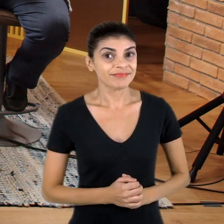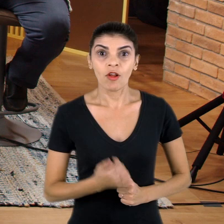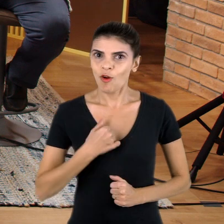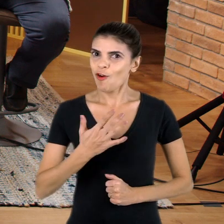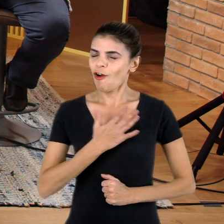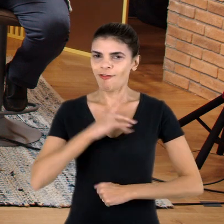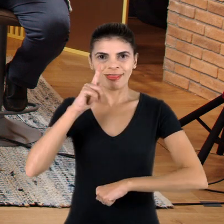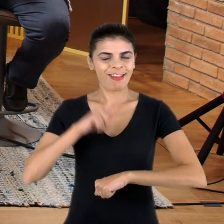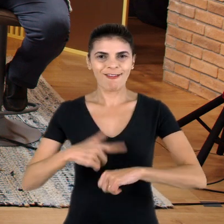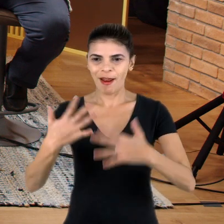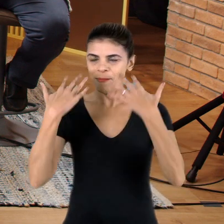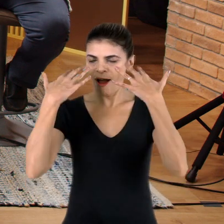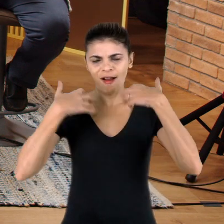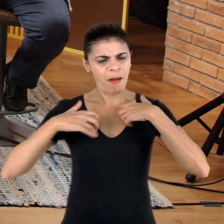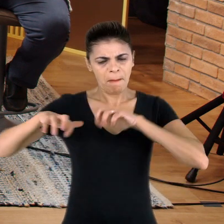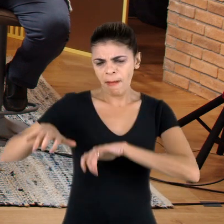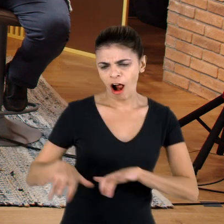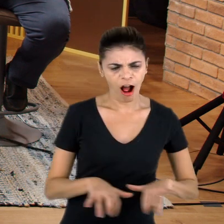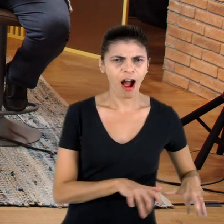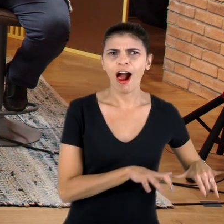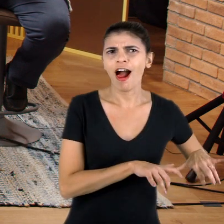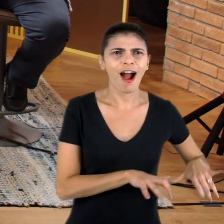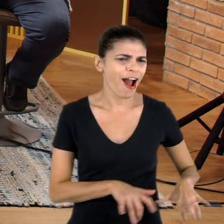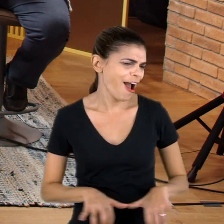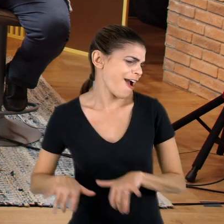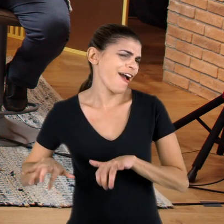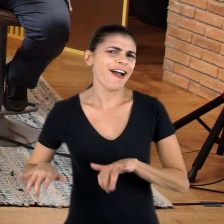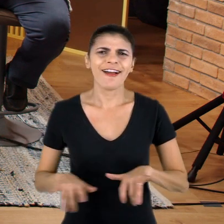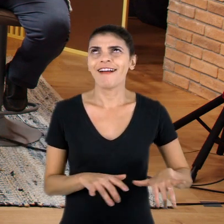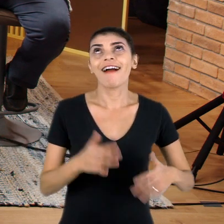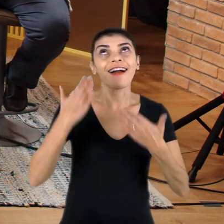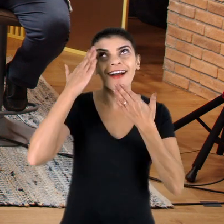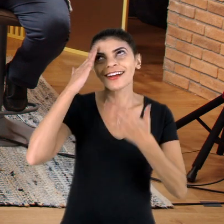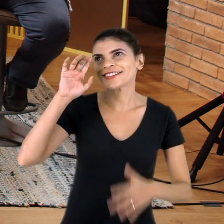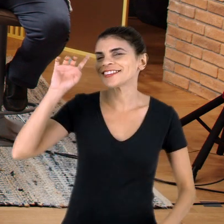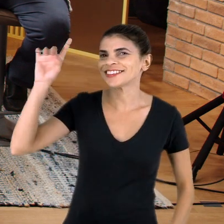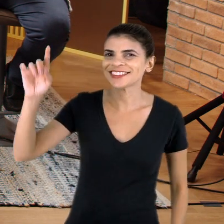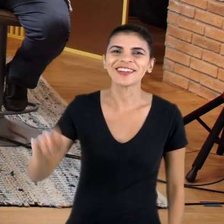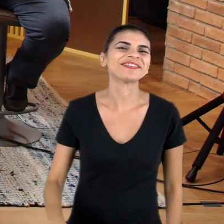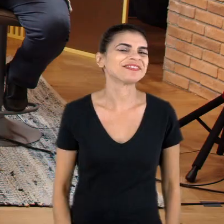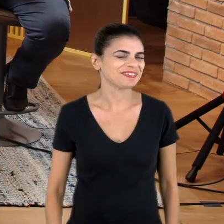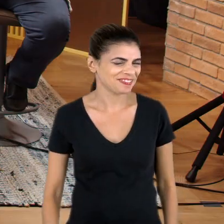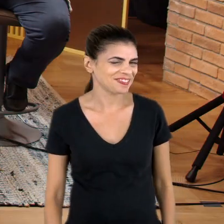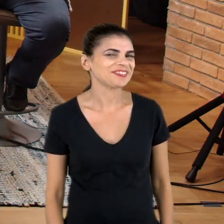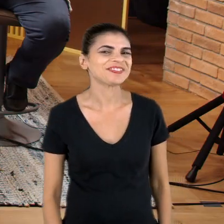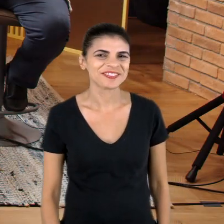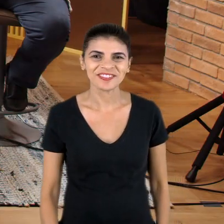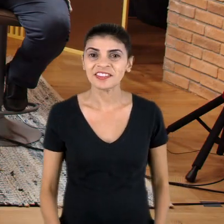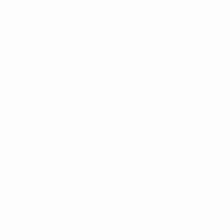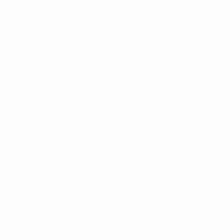Todo aqui assim, a gente tocando! Graças a Deus! O resto, sem glamour total!